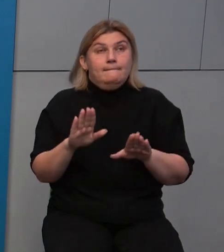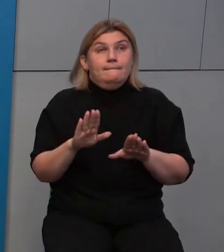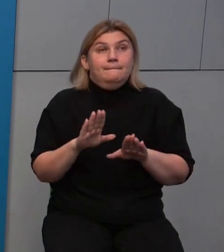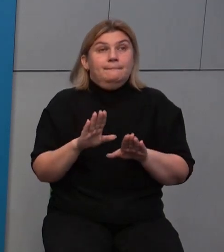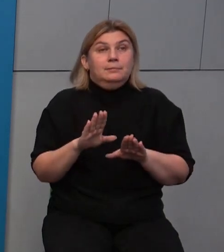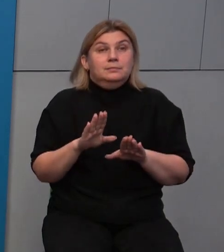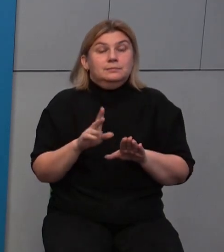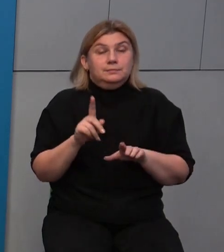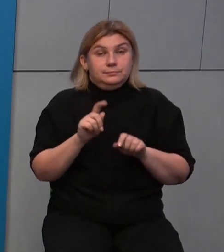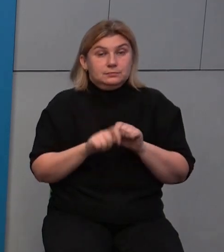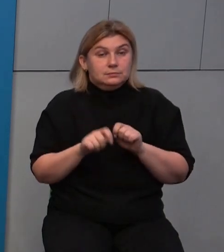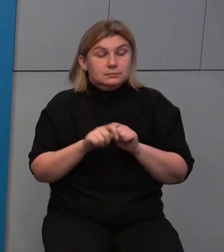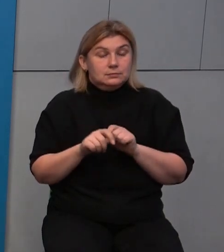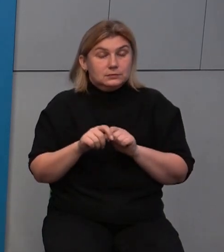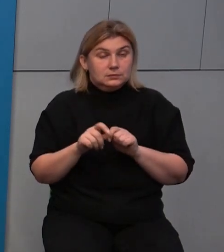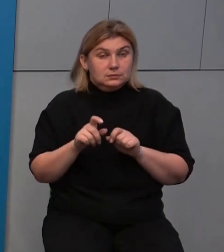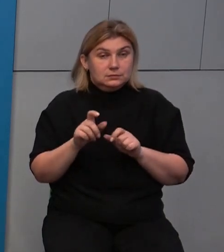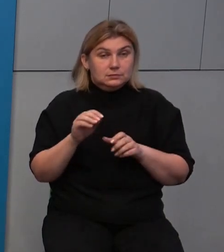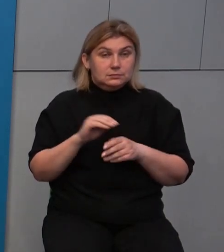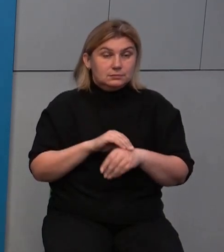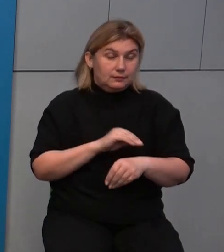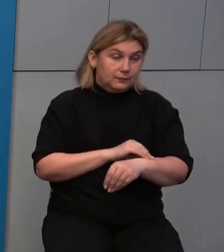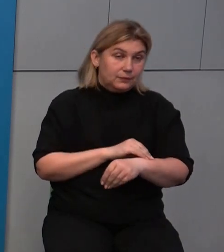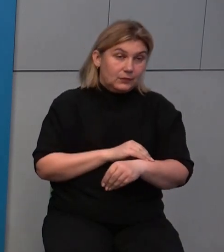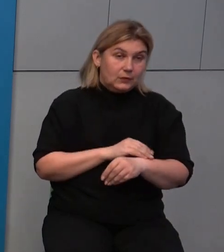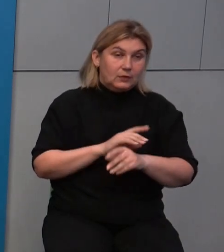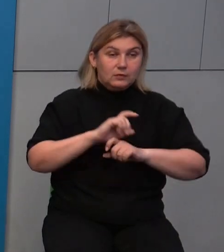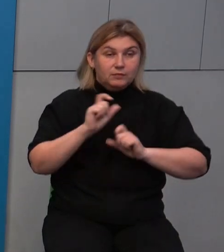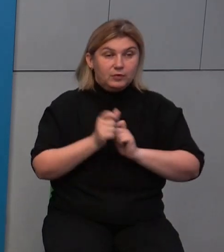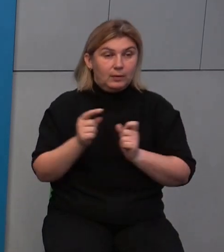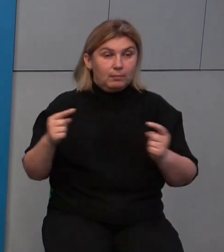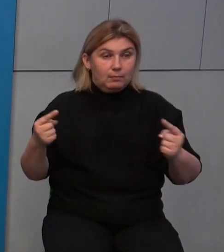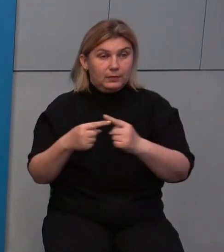sprawdzanie merytoryczne tej wycieczki, czy tam się wszystko zgadza,